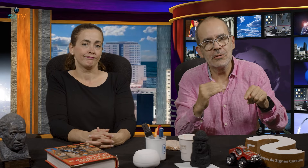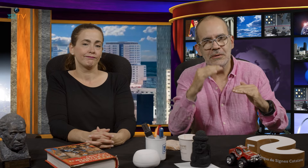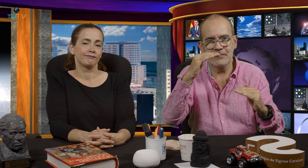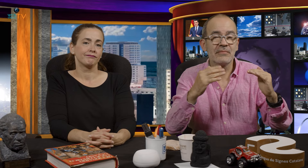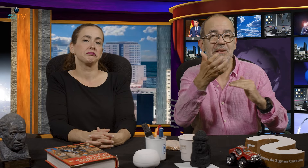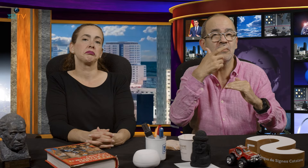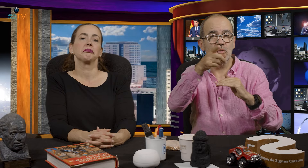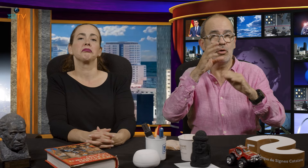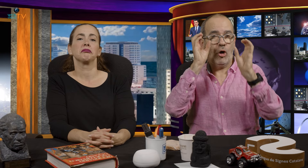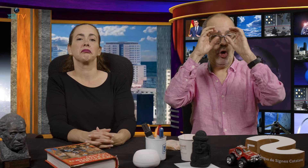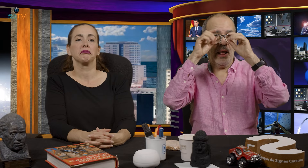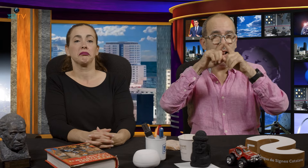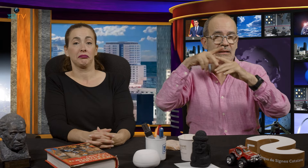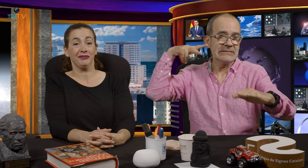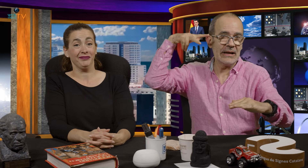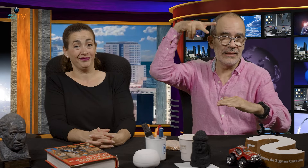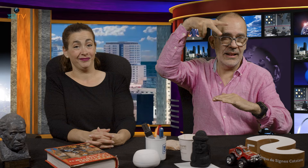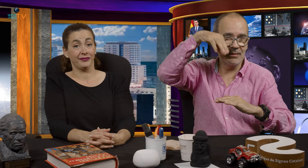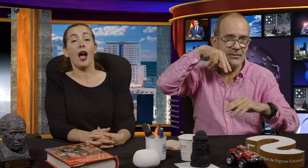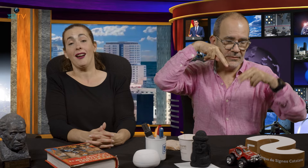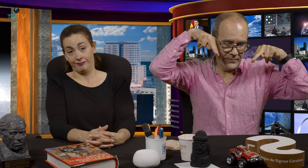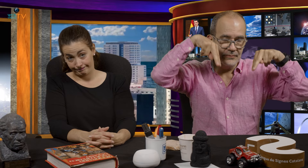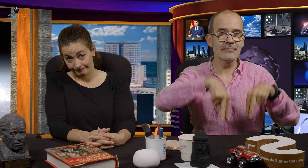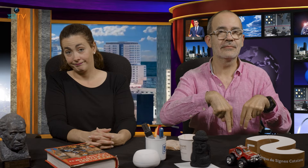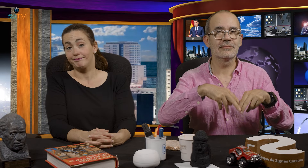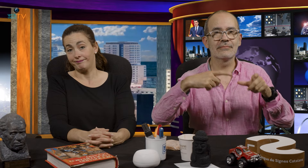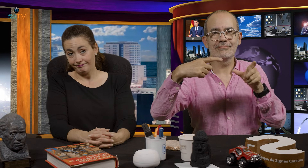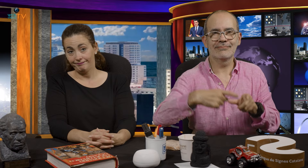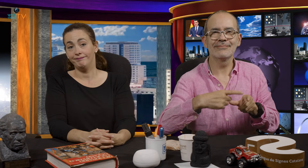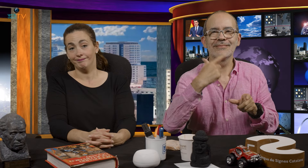Si buscáis por el Google Satélite las Islas Canarias,